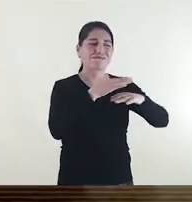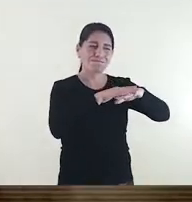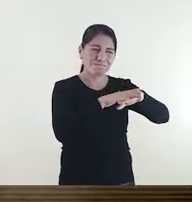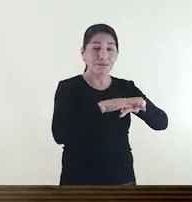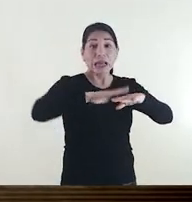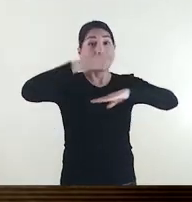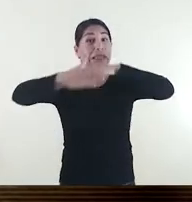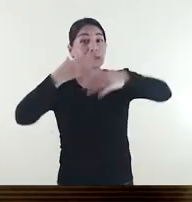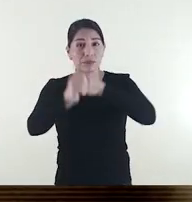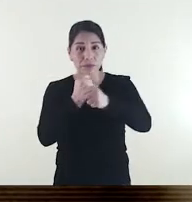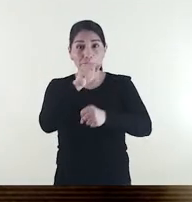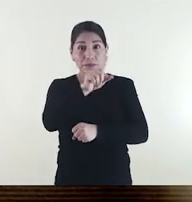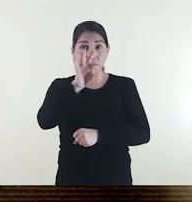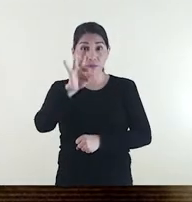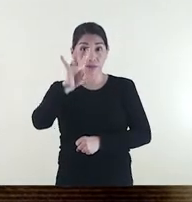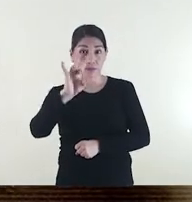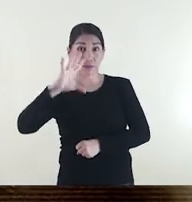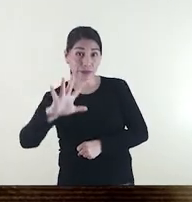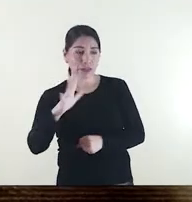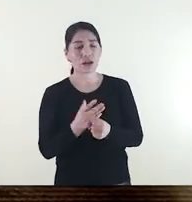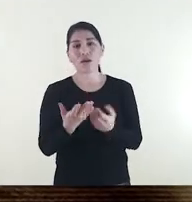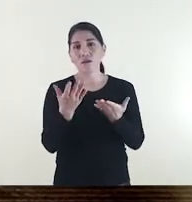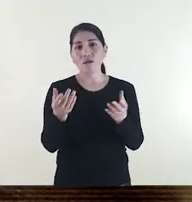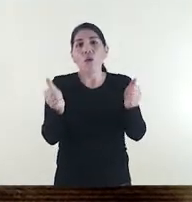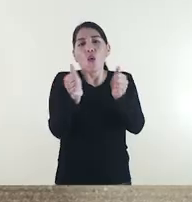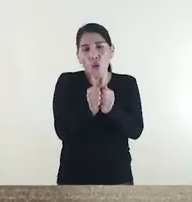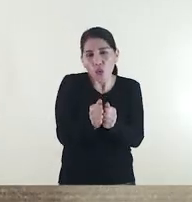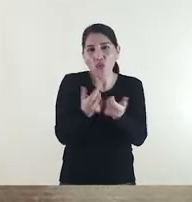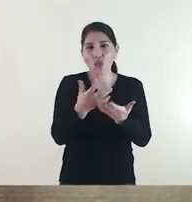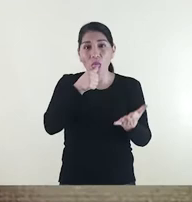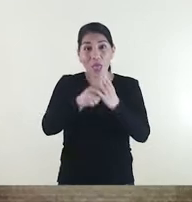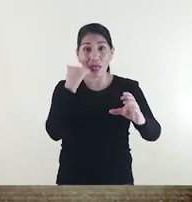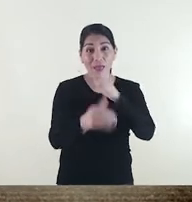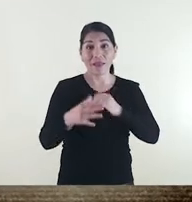en 1895 luego de la fusión de los servicios de correo y telégrafo en uno sólo.